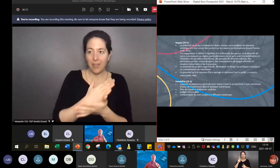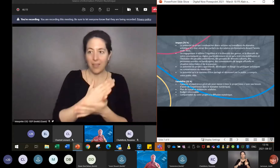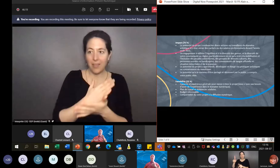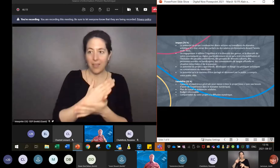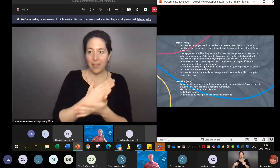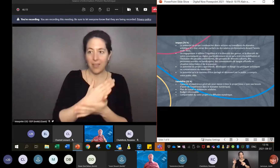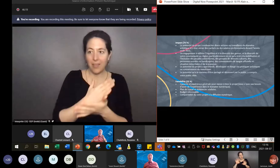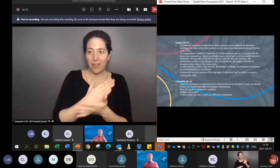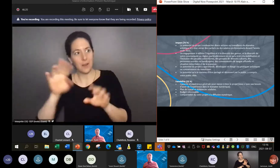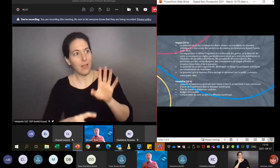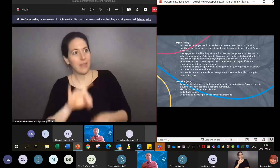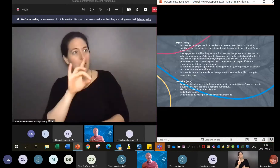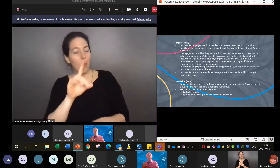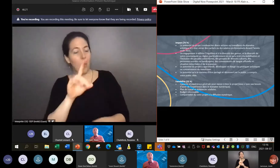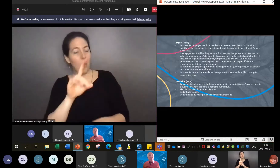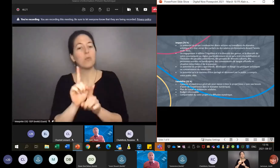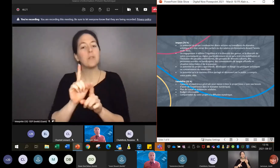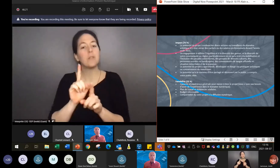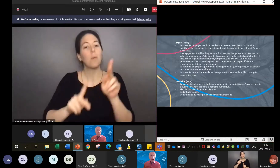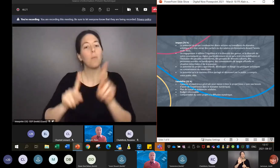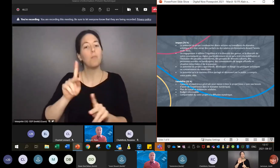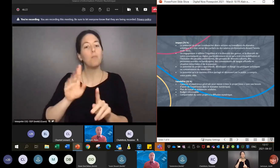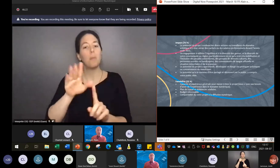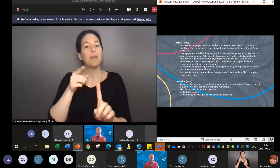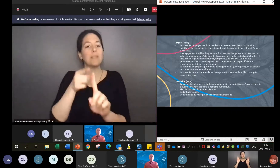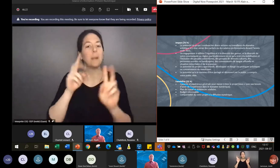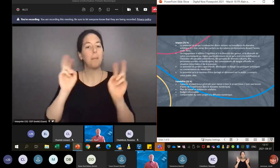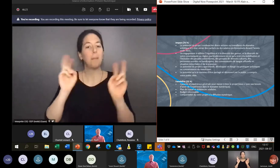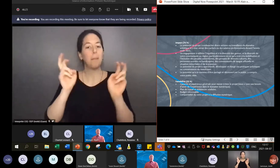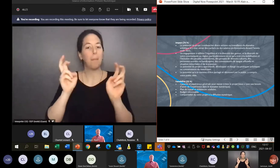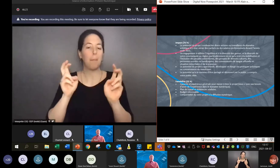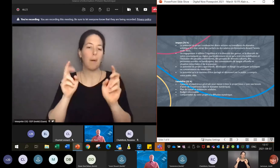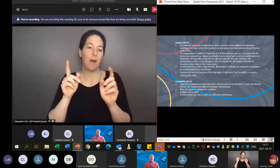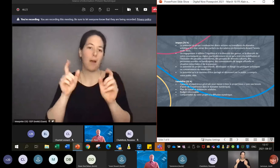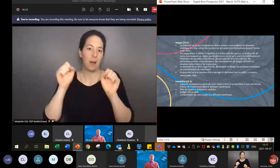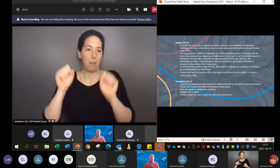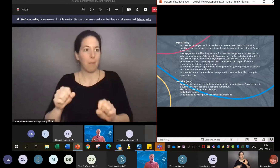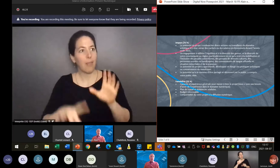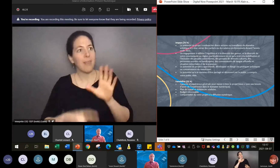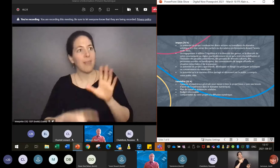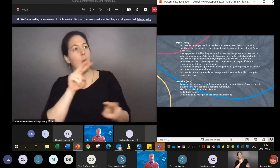C’est ce qu’on appelle la découvrabilité.